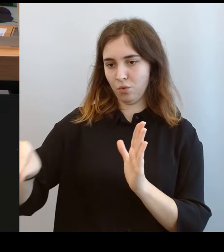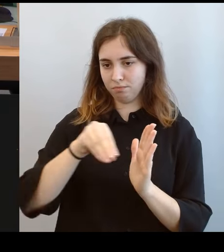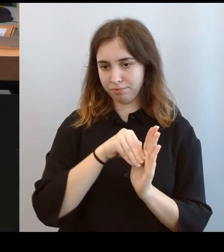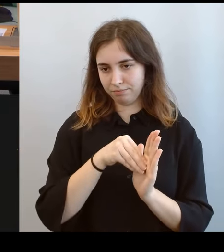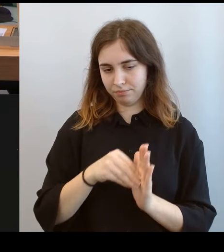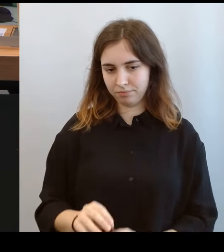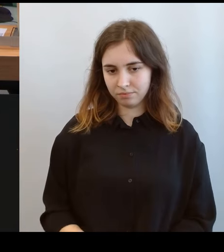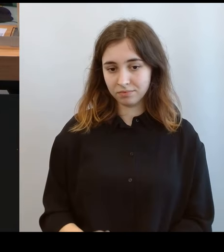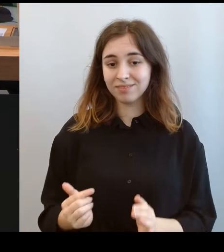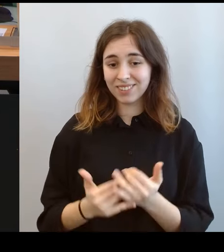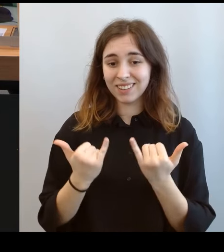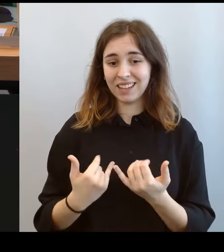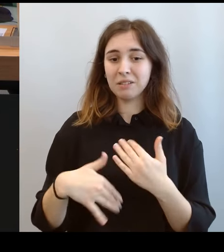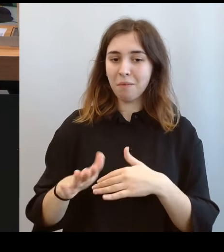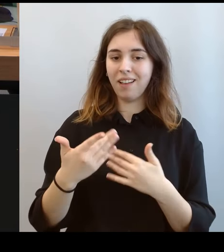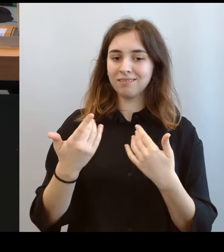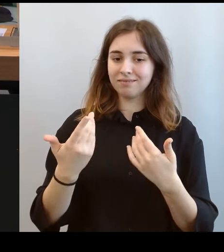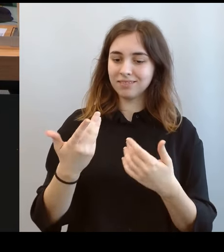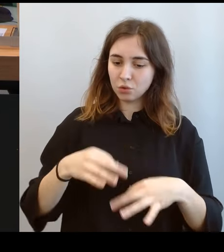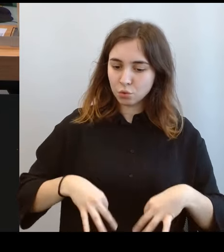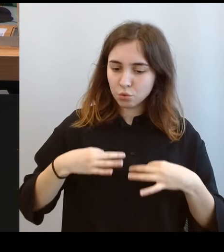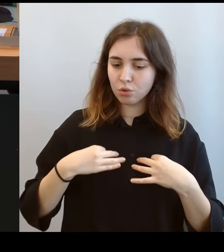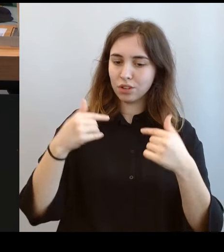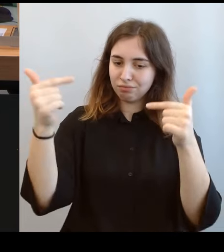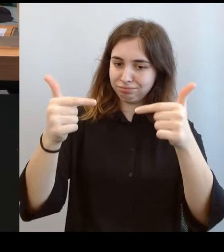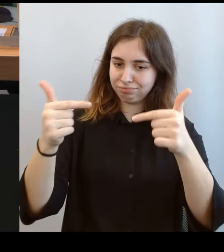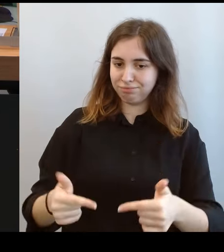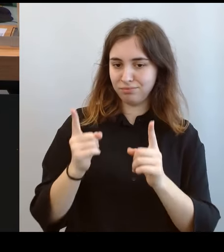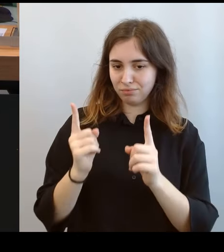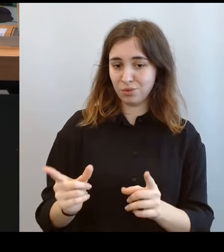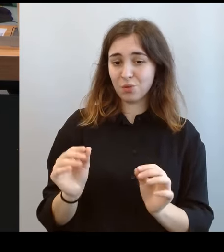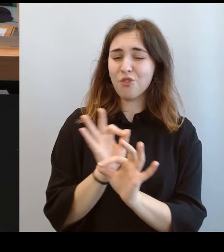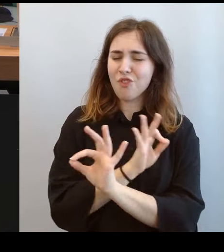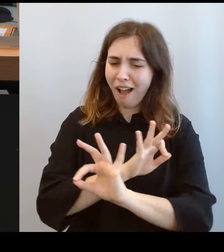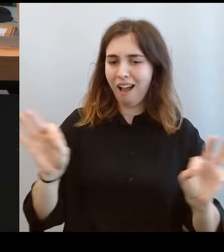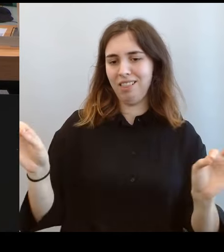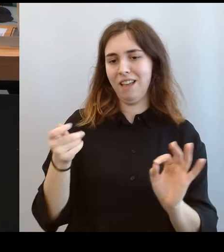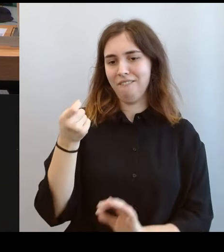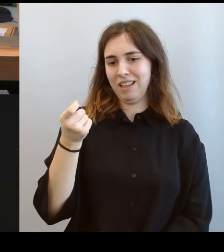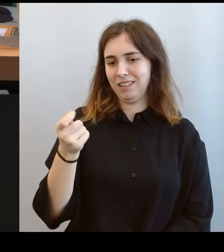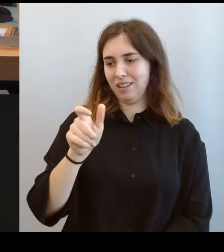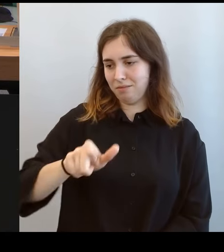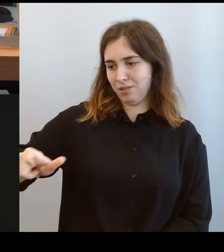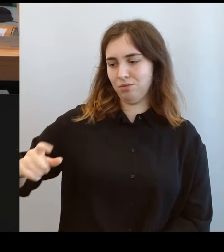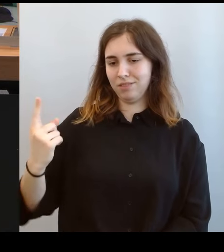für alle Versicherten angeboten wird. Denn eine gute Prävention verhindert spätere Erkrankungen und